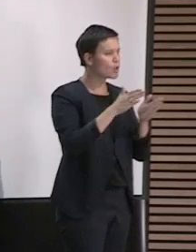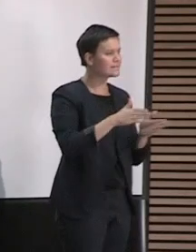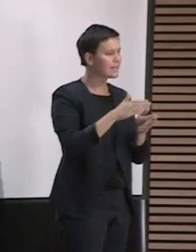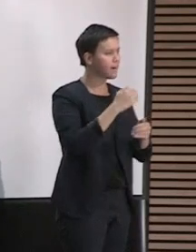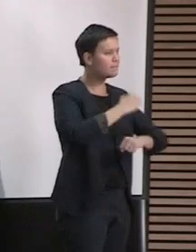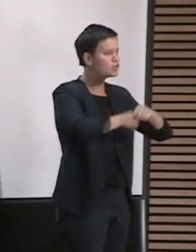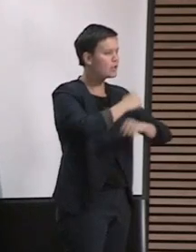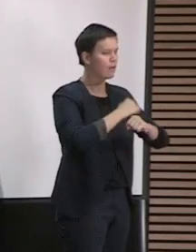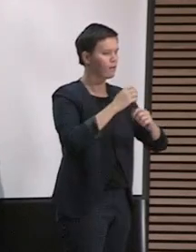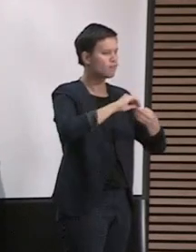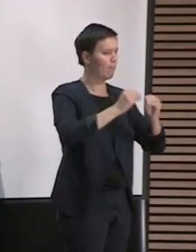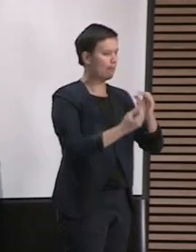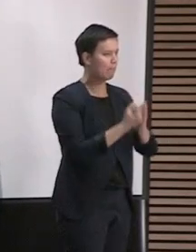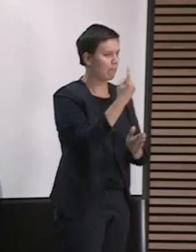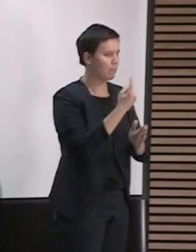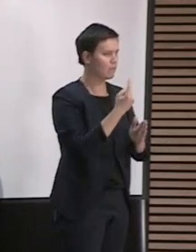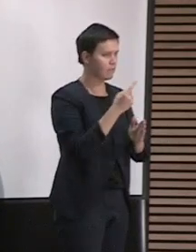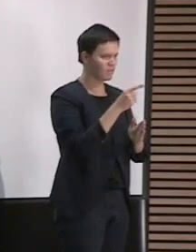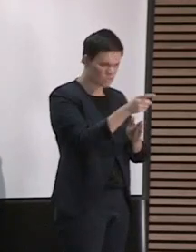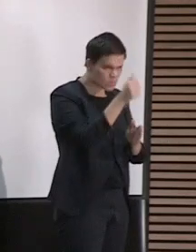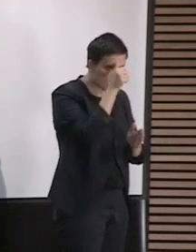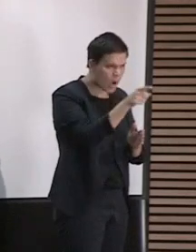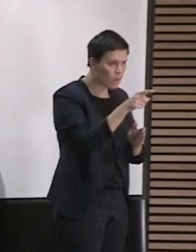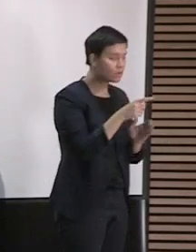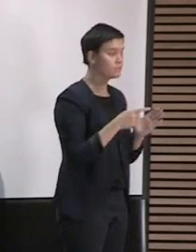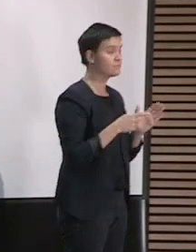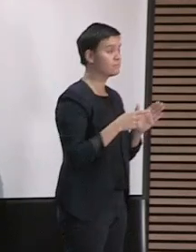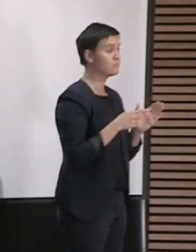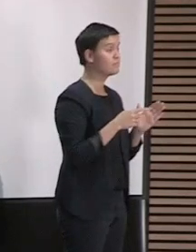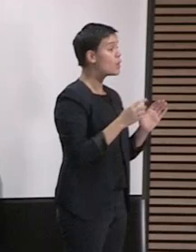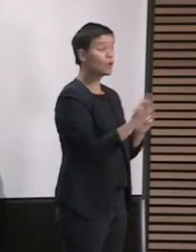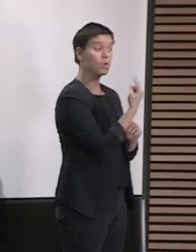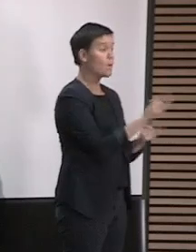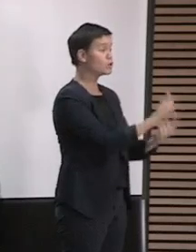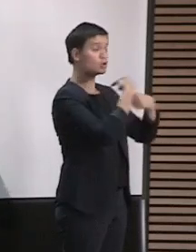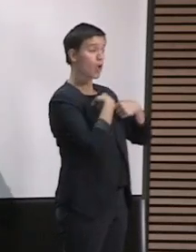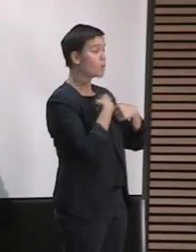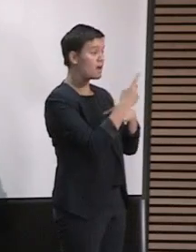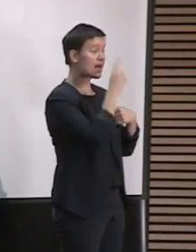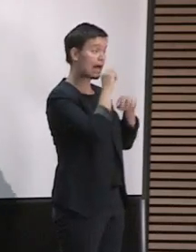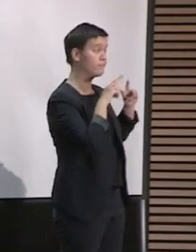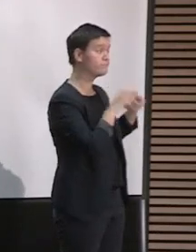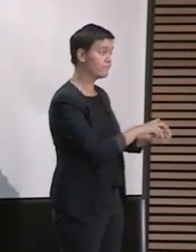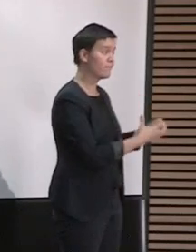korerotia mai ki a maatau, kei te miharo au mehemea ka taea e koe te whakaoti i Labanga